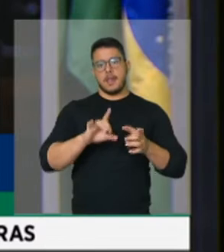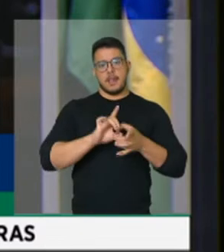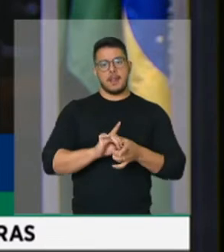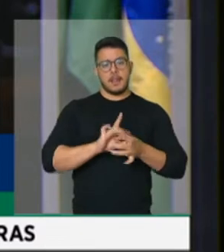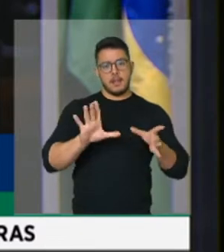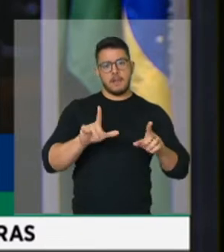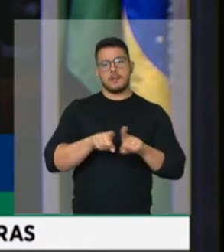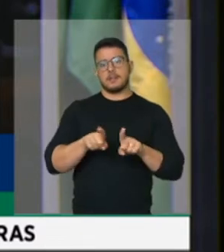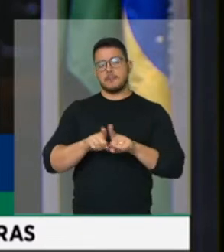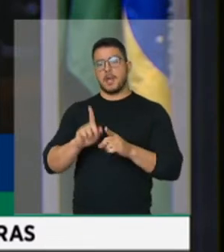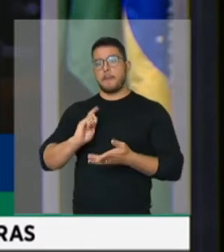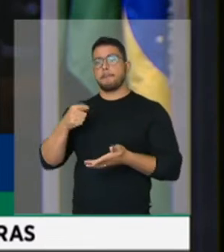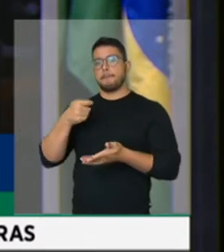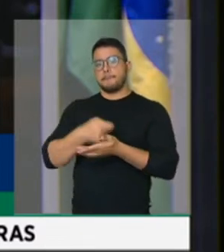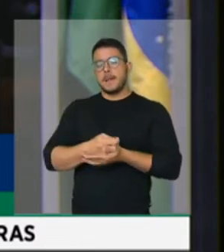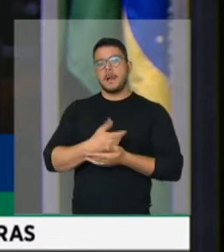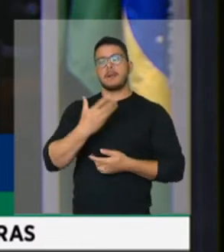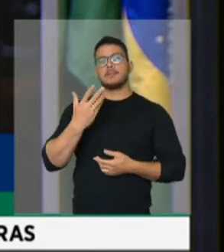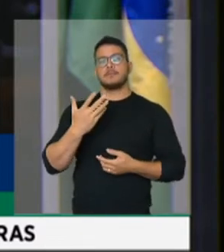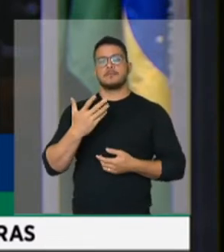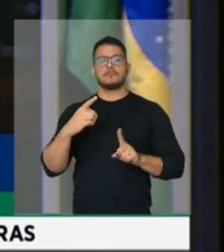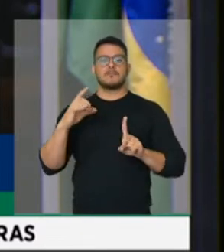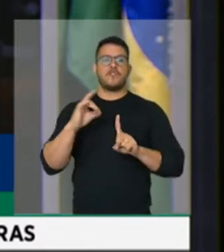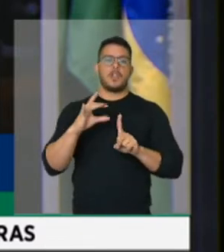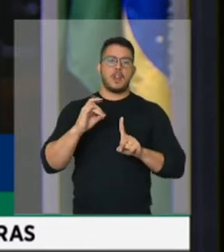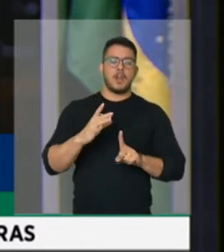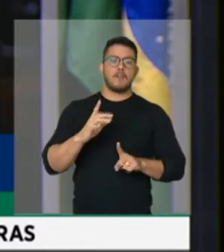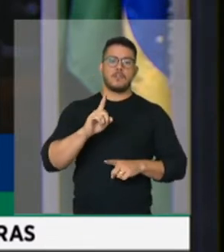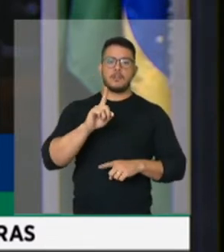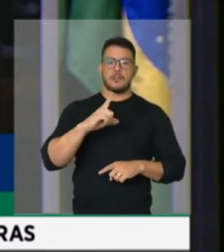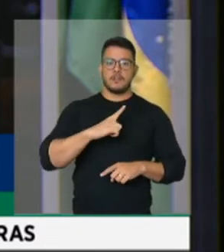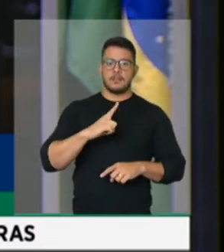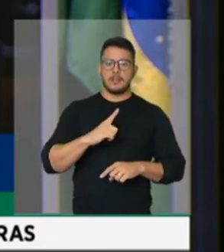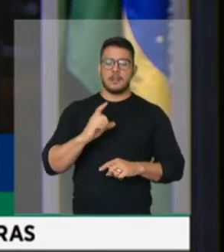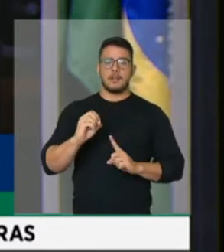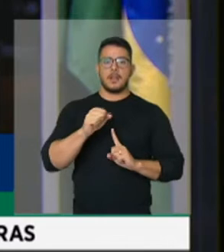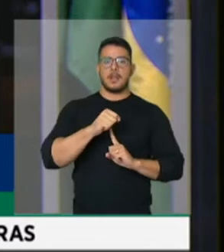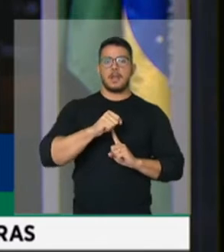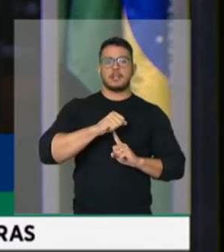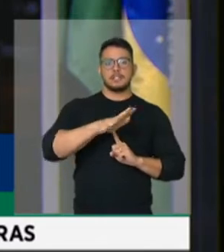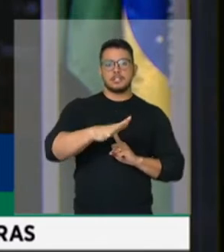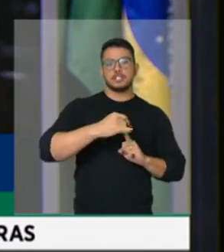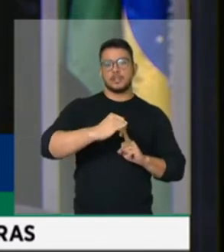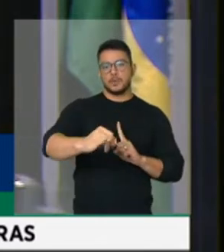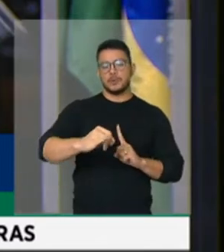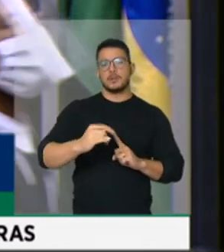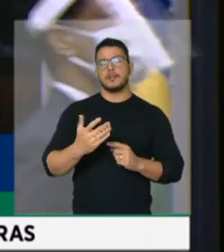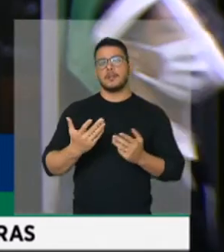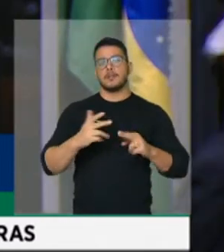ELÉTRICA ATENDIDOS PELA DISTRIBUIDORA NO MERCADO CATIVO. ATUALMENTE É GRANDE A DISTORÇÃO ENTRE OS VALORES PAGOS PELA ENERGIA PELOS GRANDES CONSUMIDORES QUE TEM